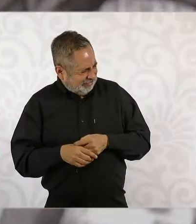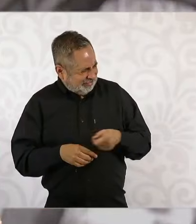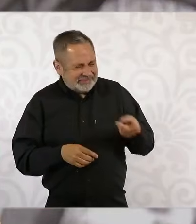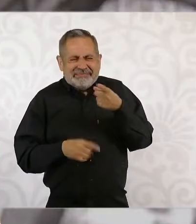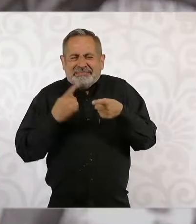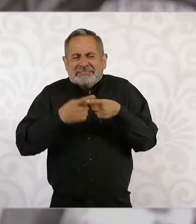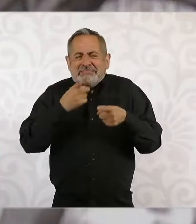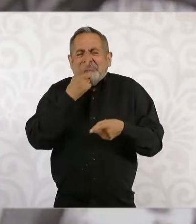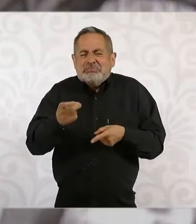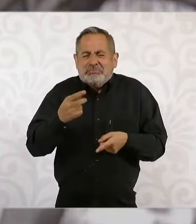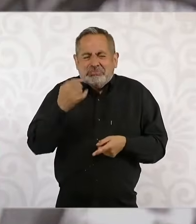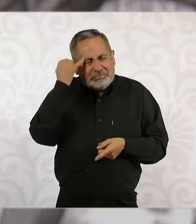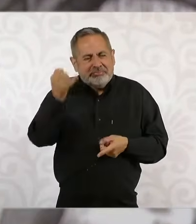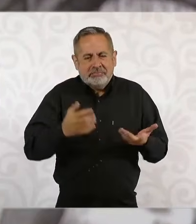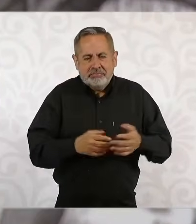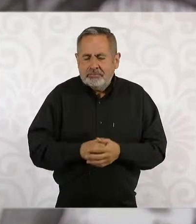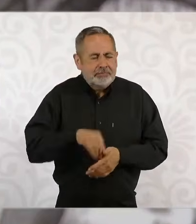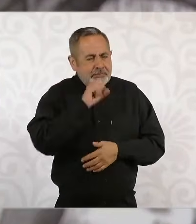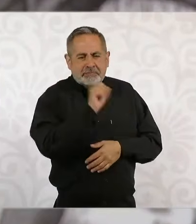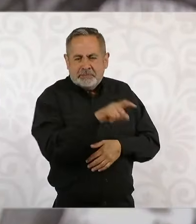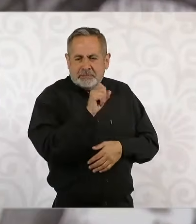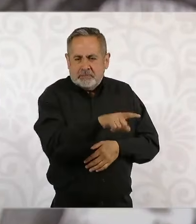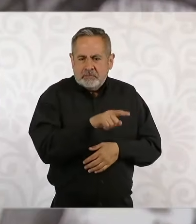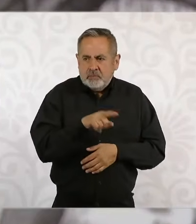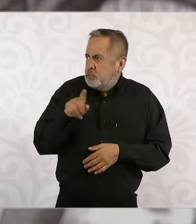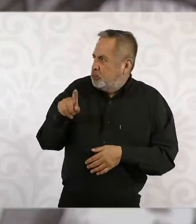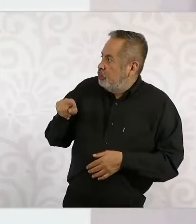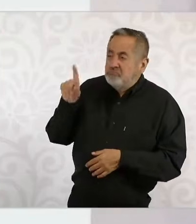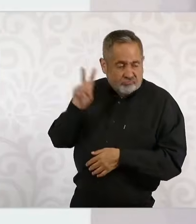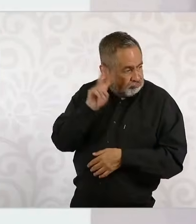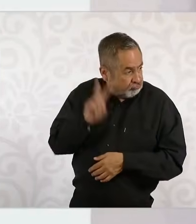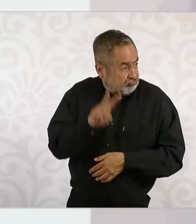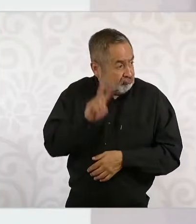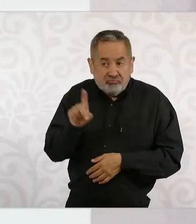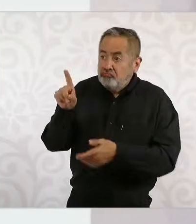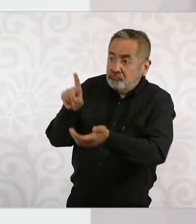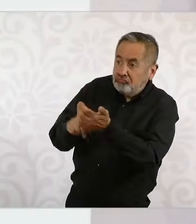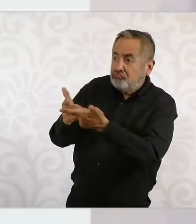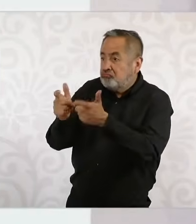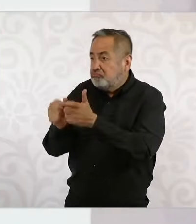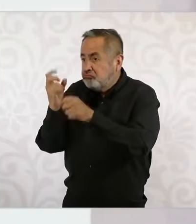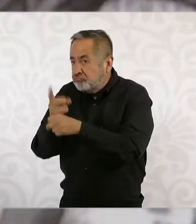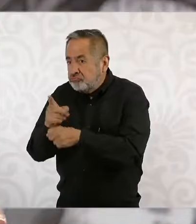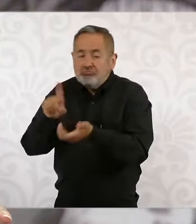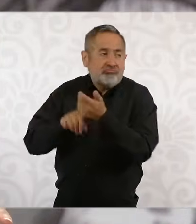Es lo mismo que en el gabinete de seguridad se discutió que la presidenta está muy tensa porque